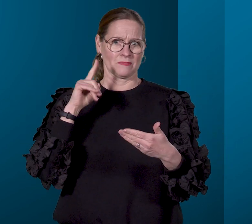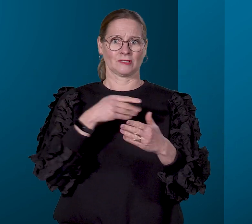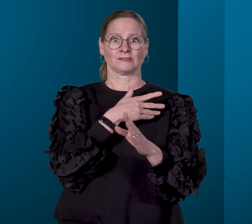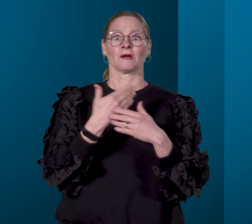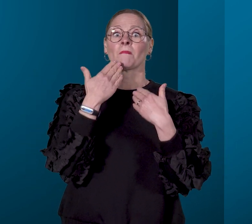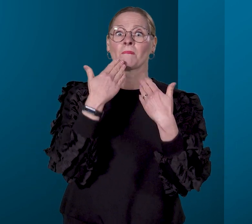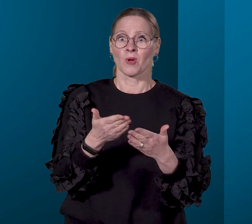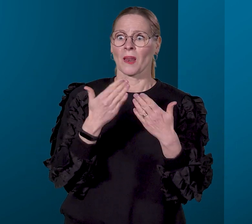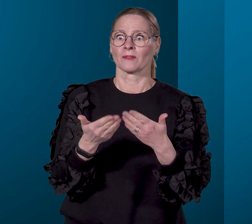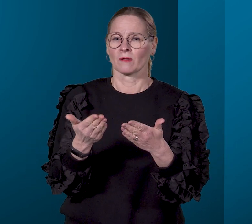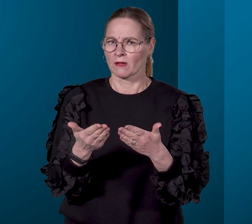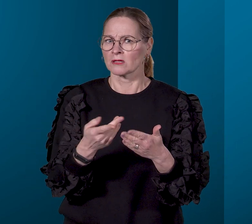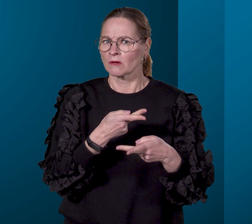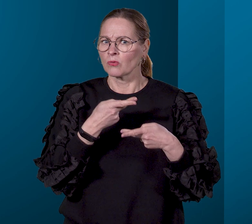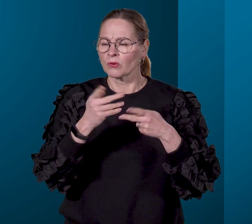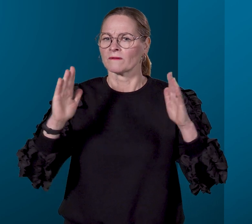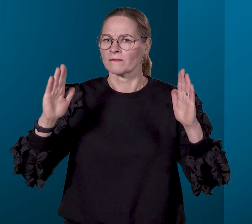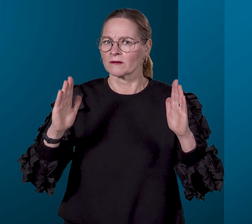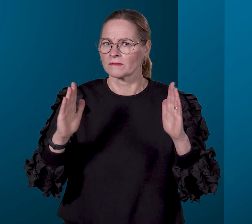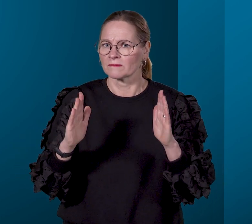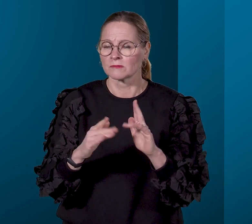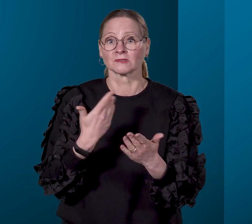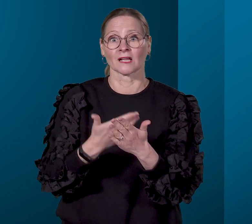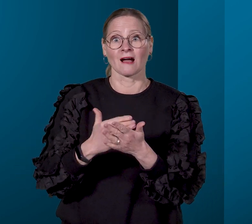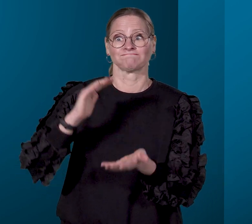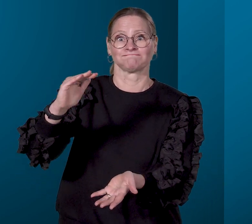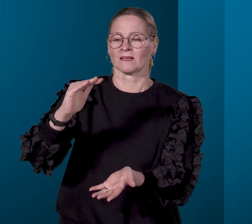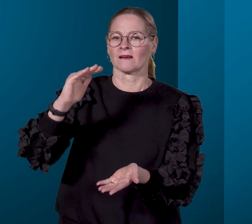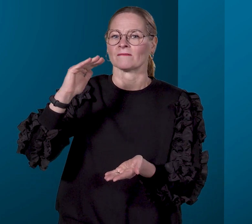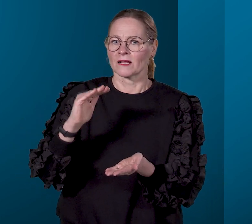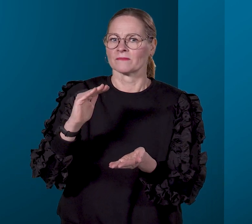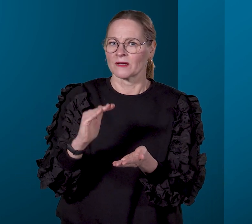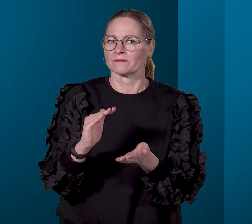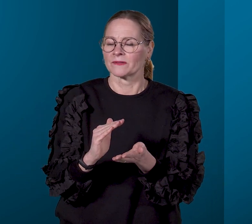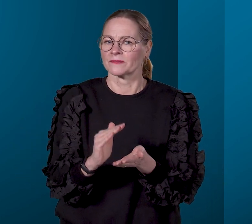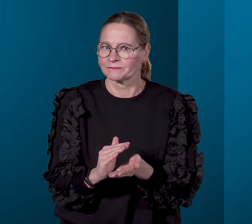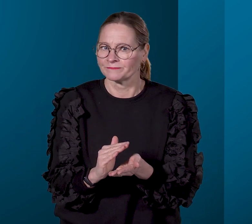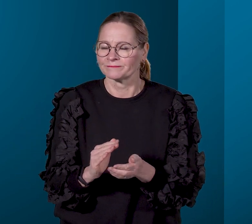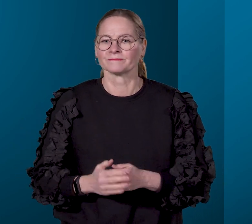joihin on myönnetty jatkuvasti vähemmän ja vähemmän rahaa viime vuosina.